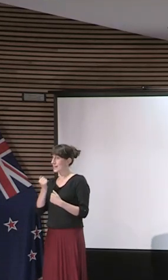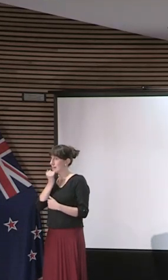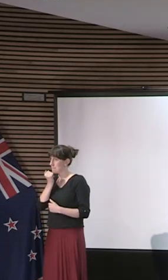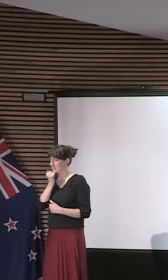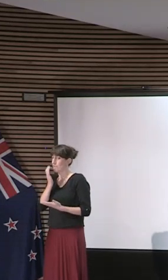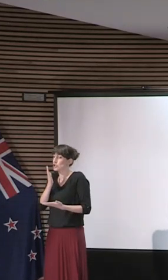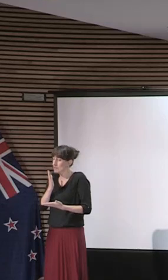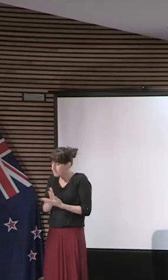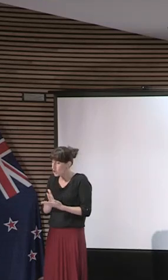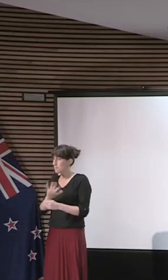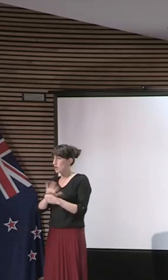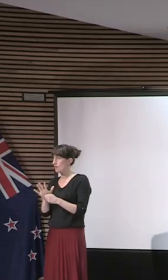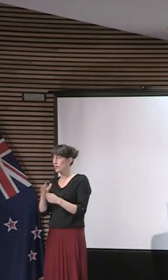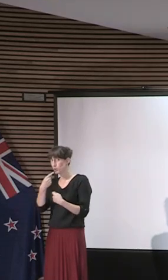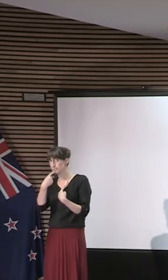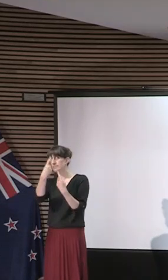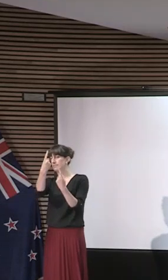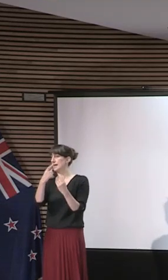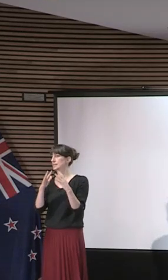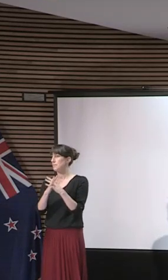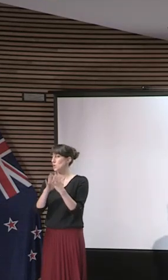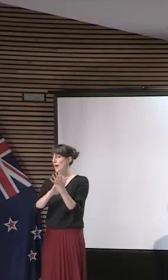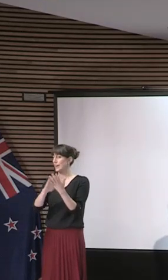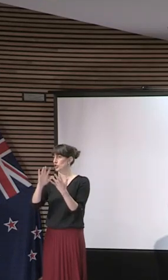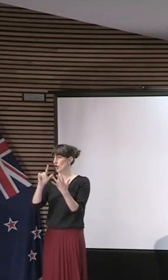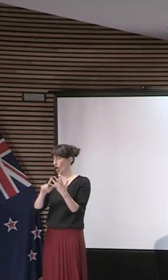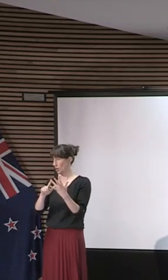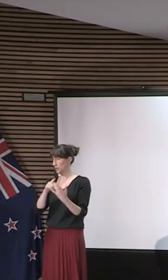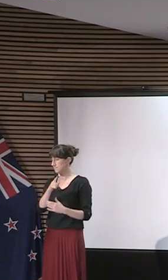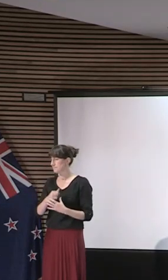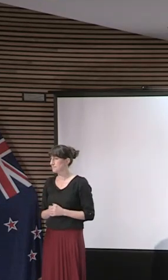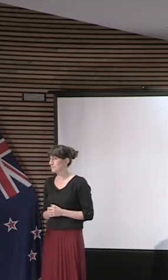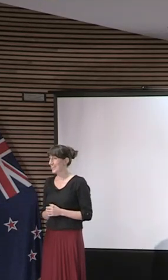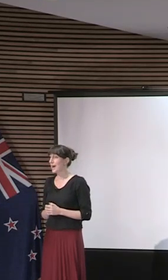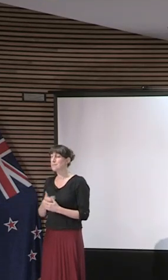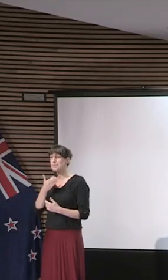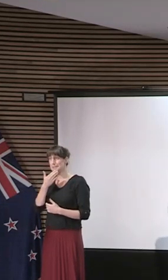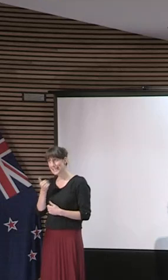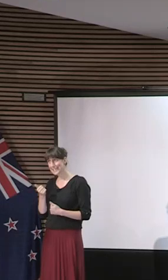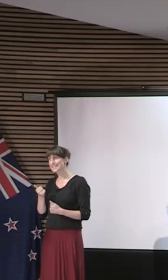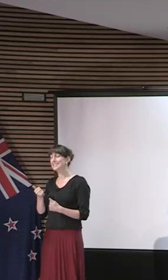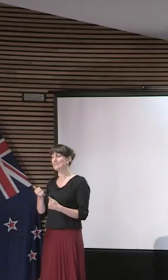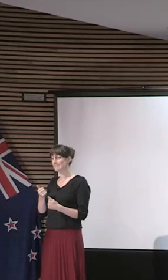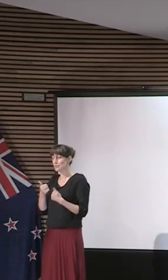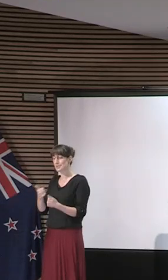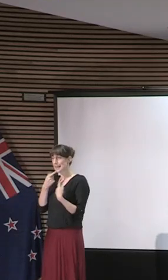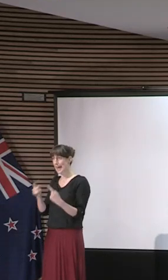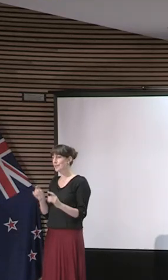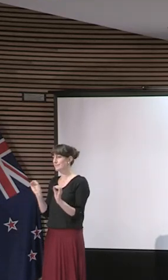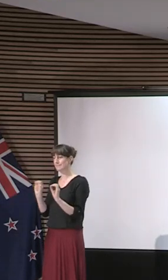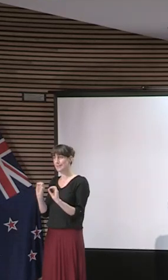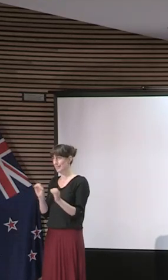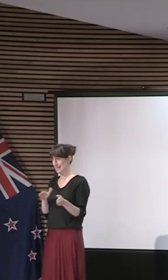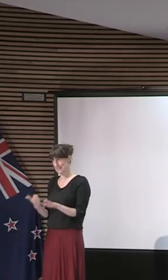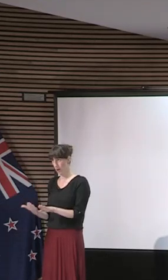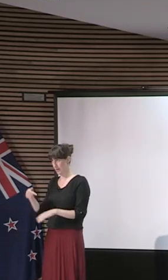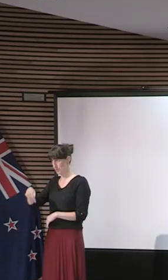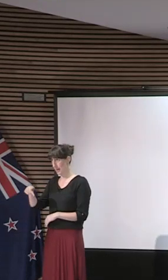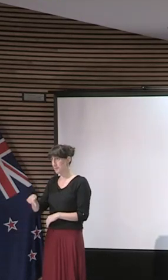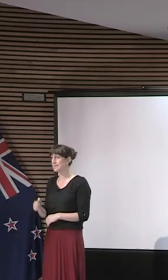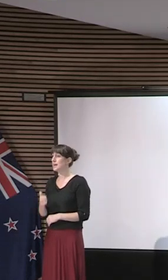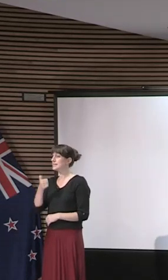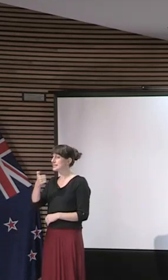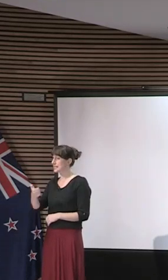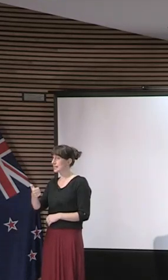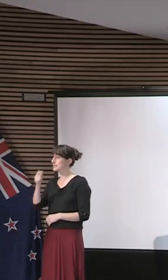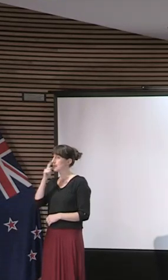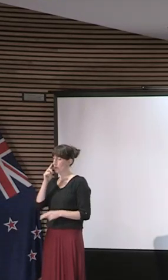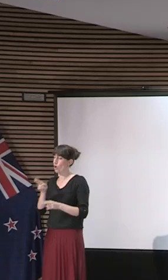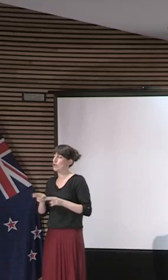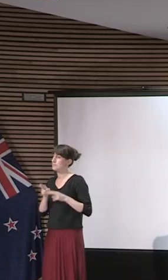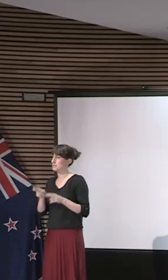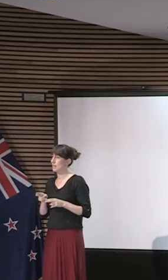he 1,474. I korerohia e matou